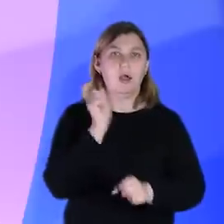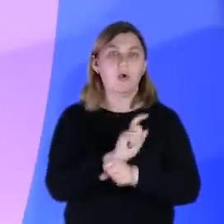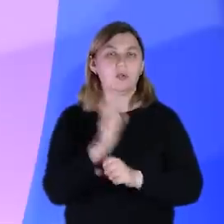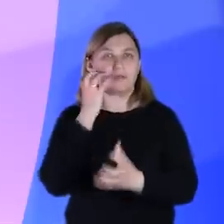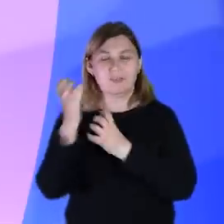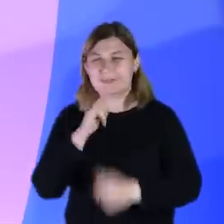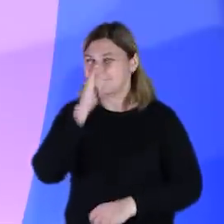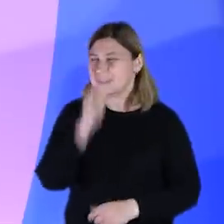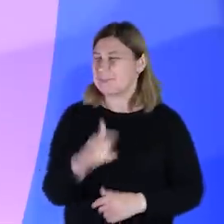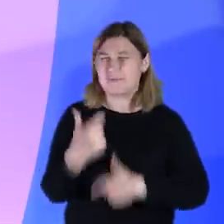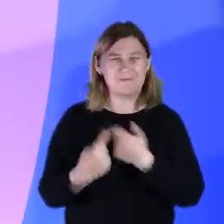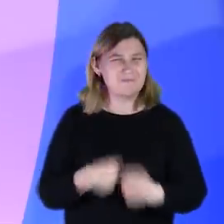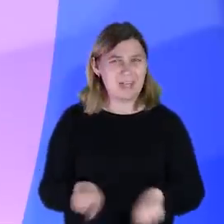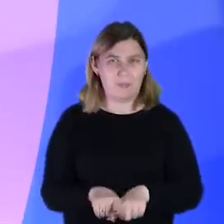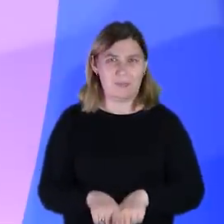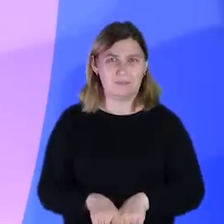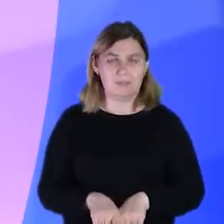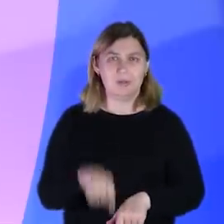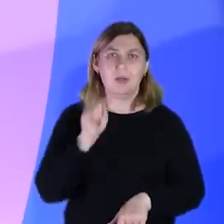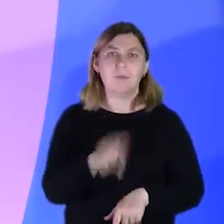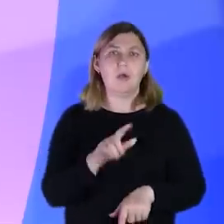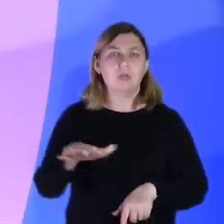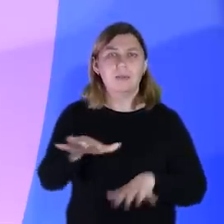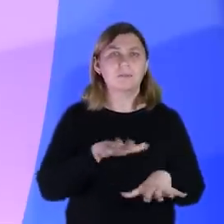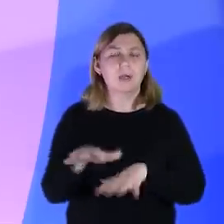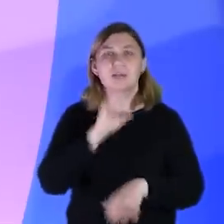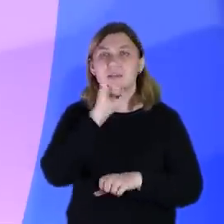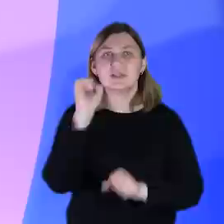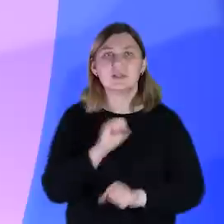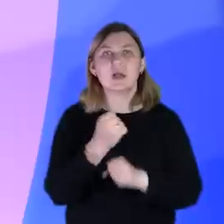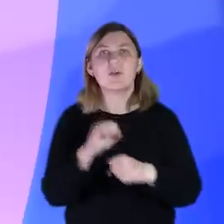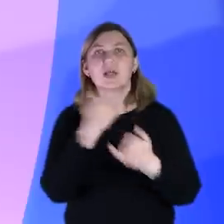Nierealny do spełnienia, bo tej placówki nikt nie zwolnił od innych działań,